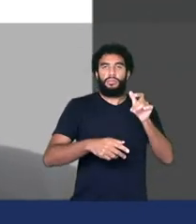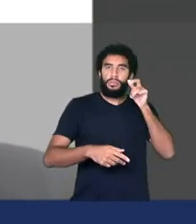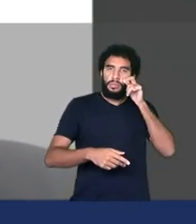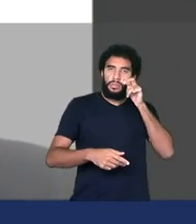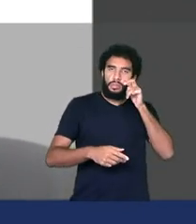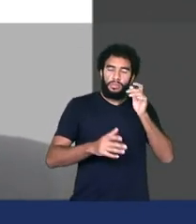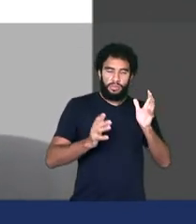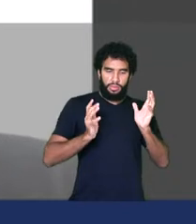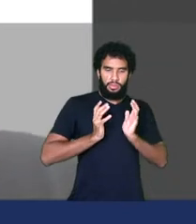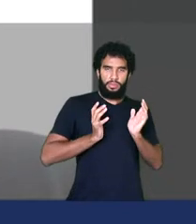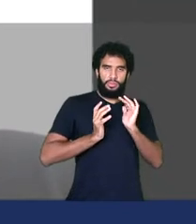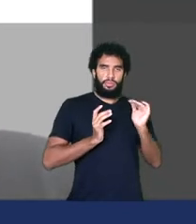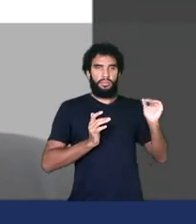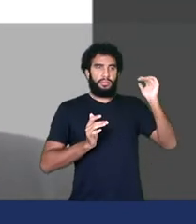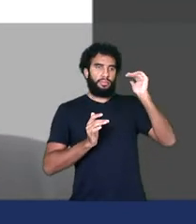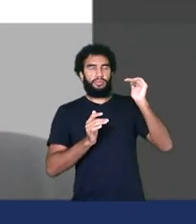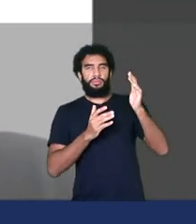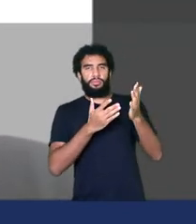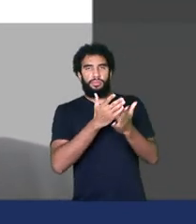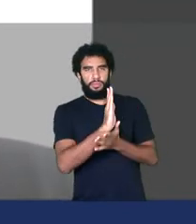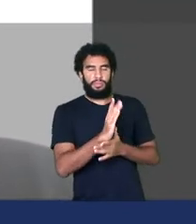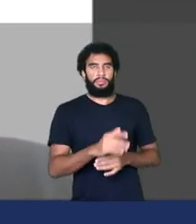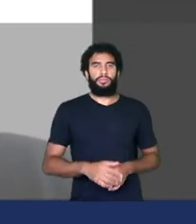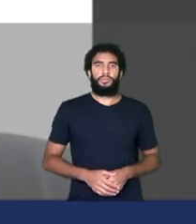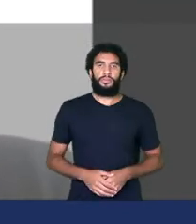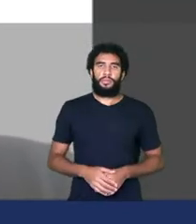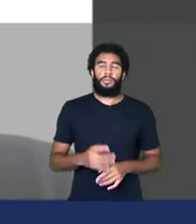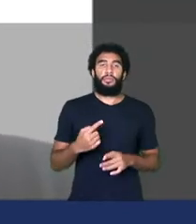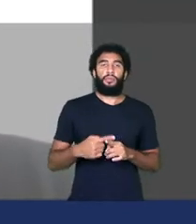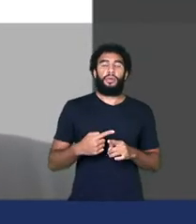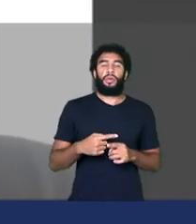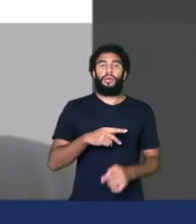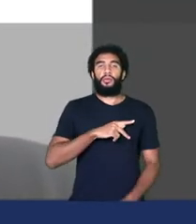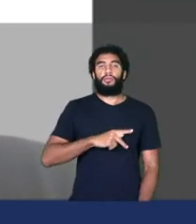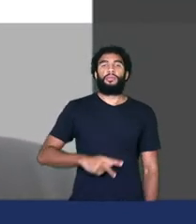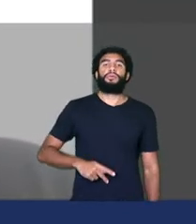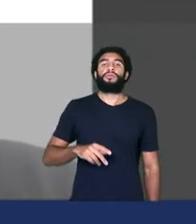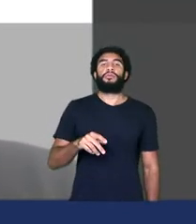DEBATE É APROVAR PROJETOS DE INTERESSE DA ELITE. PORQUE, PRESIDENTE CÉLIO MOURA, O